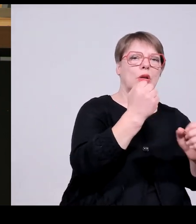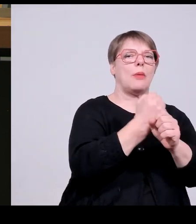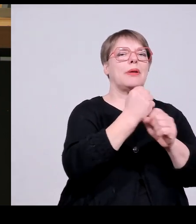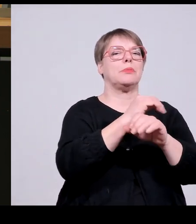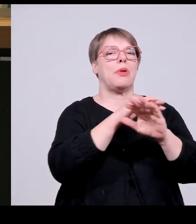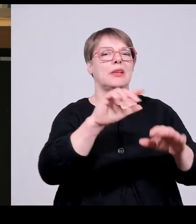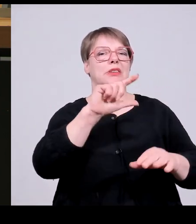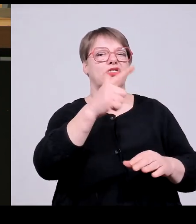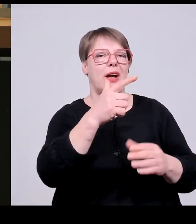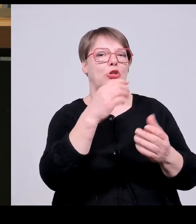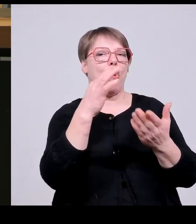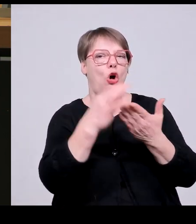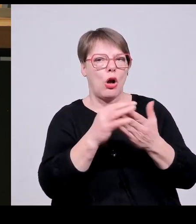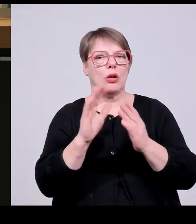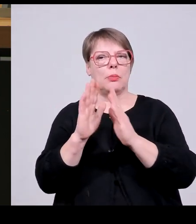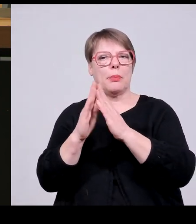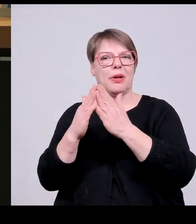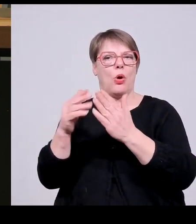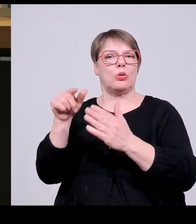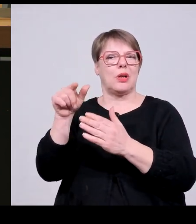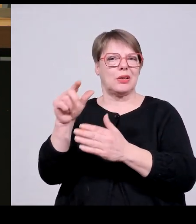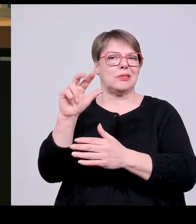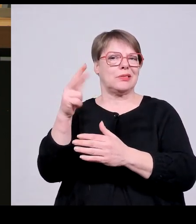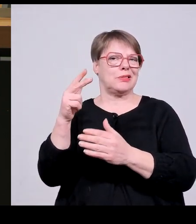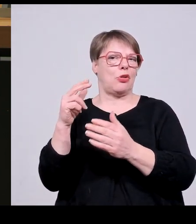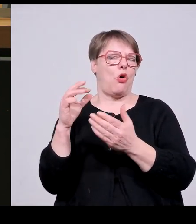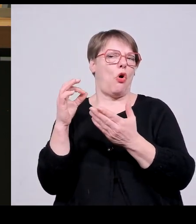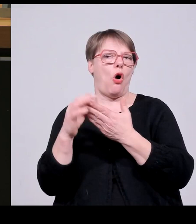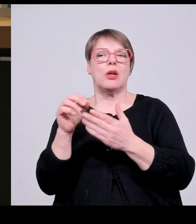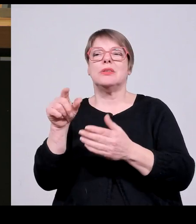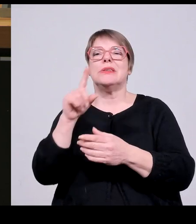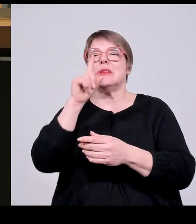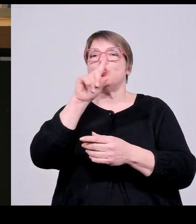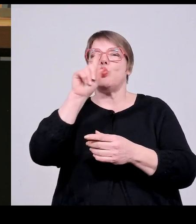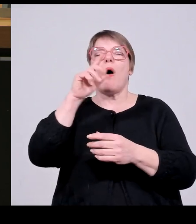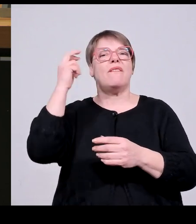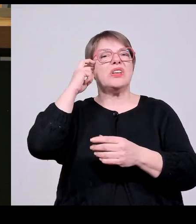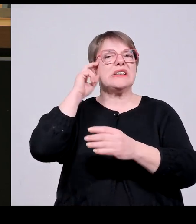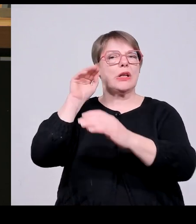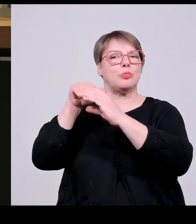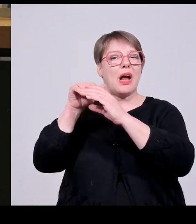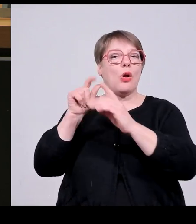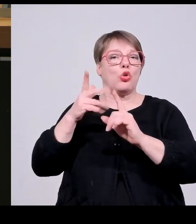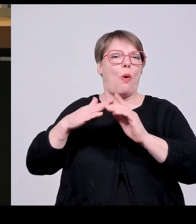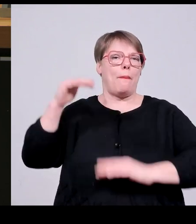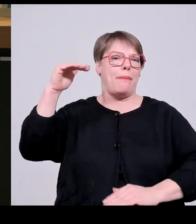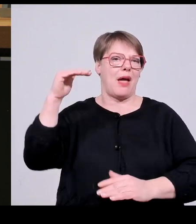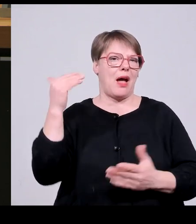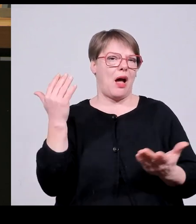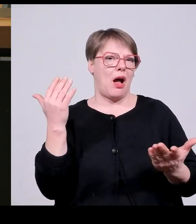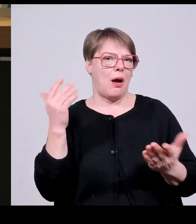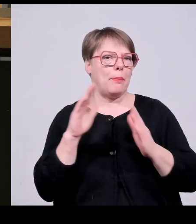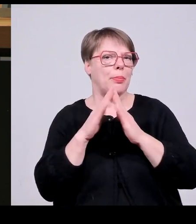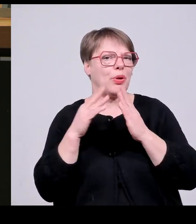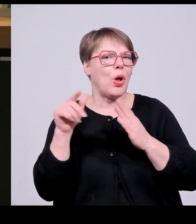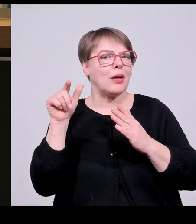Präsentations-Prüfungen in MSA und Abitur. Deshalb gehört zur Absicherung der Versorgung mit Bibliothek Standorten